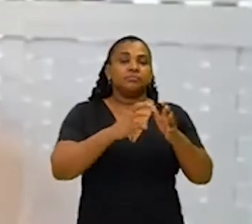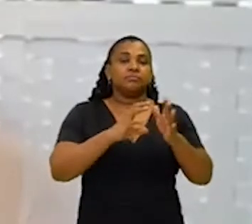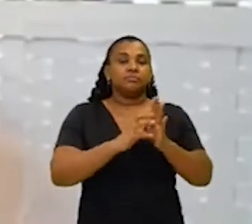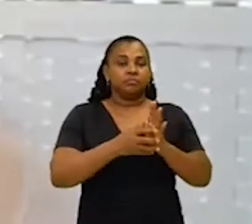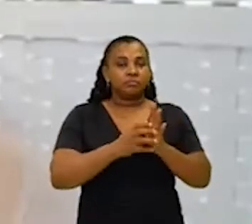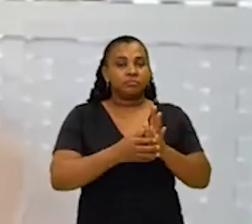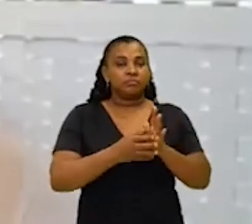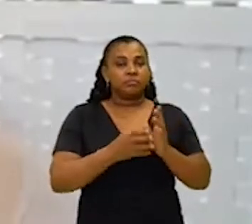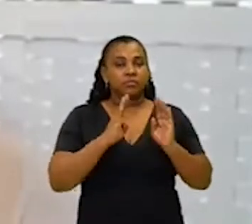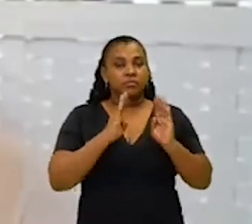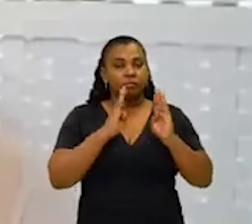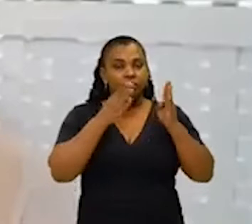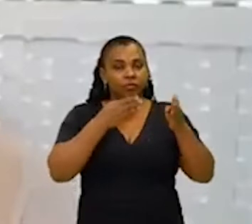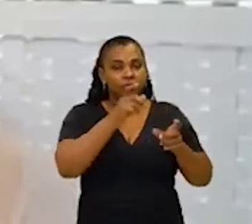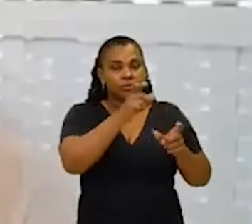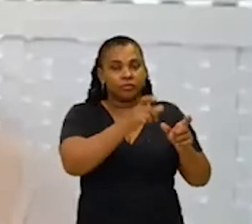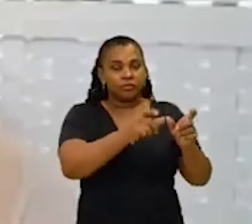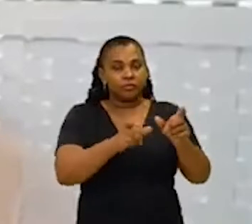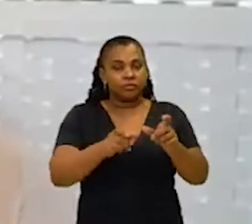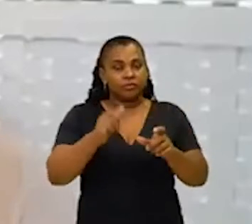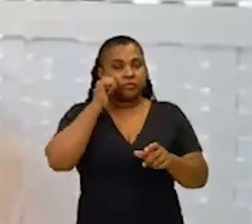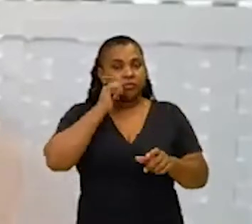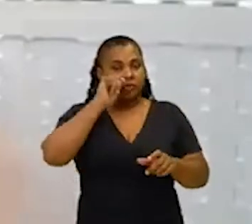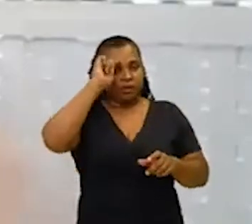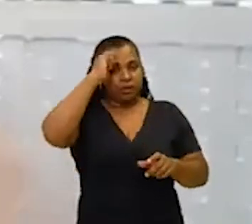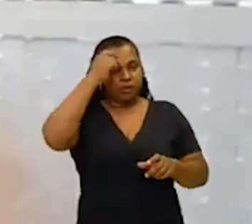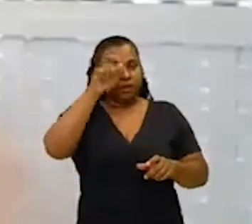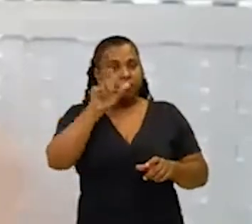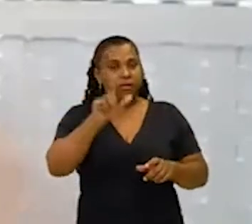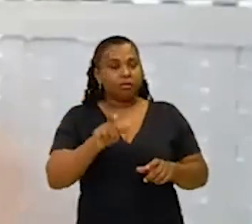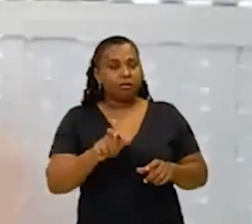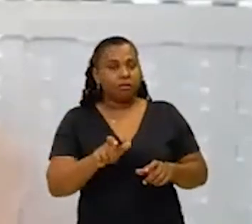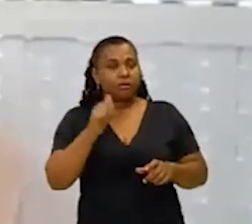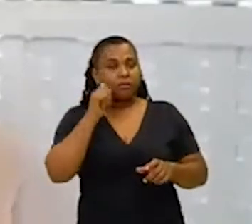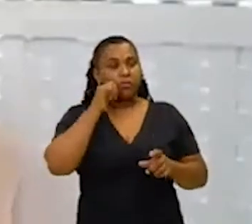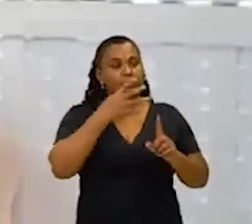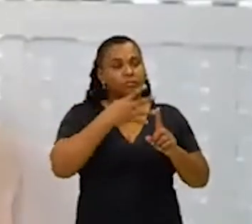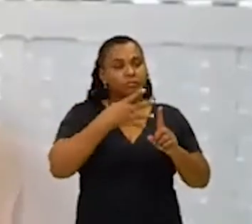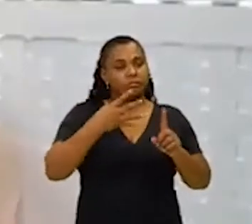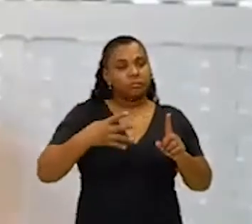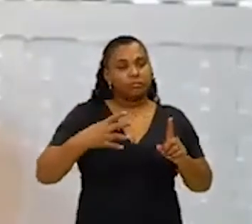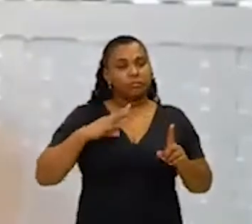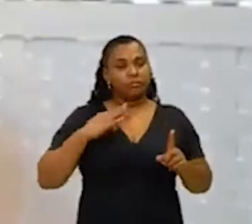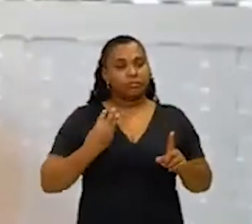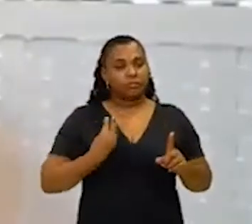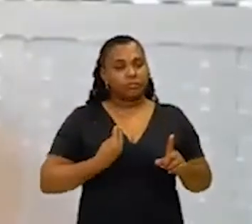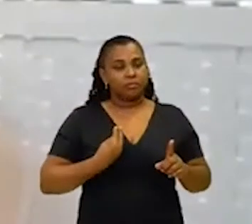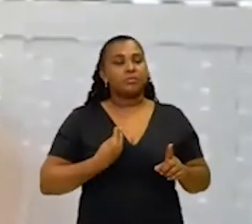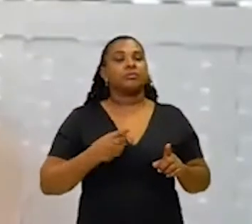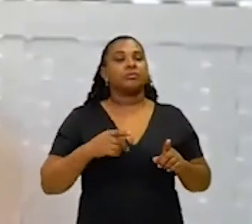fotos de mulheres negras pretas mulheres trans travestis negras principalmente foram